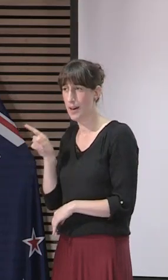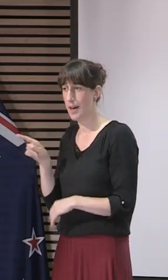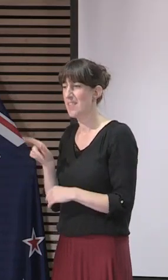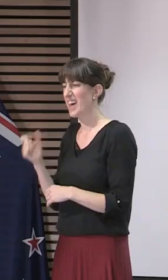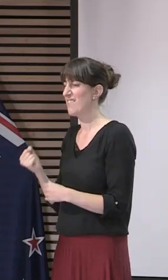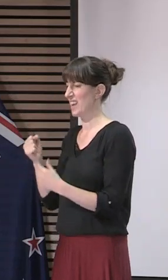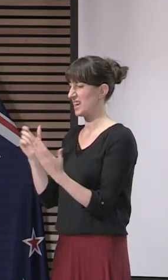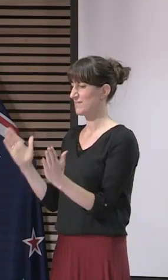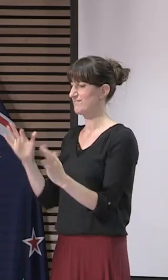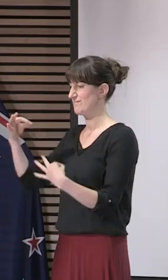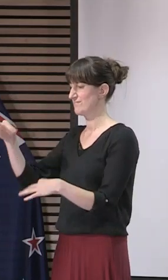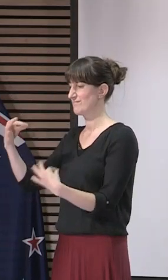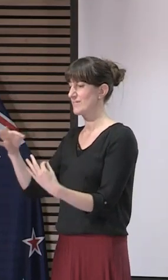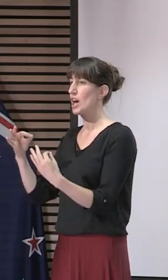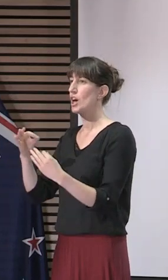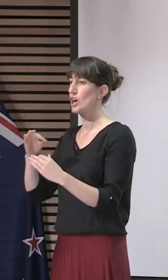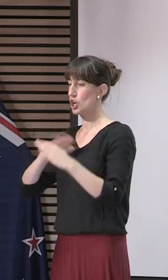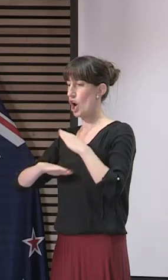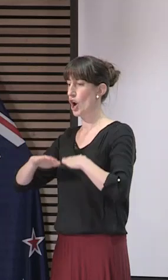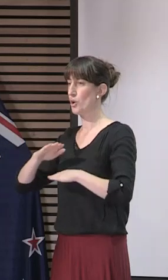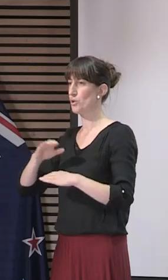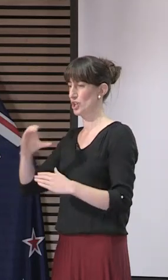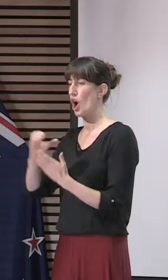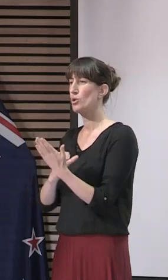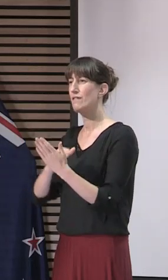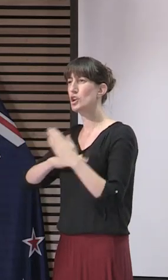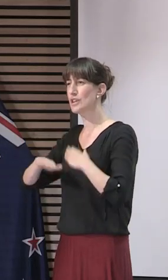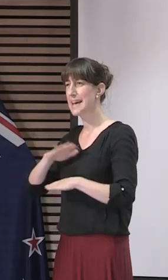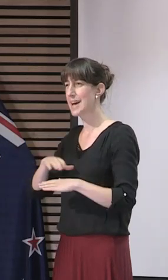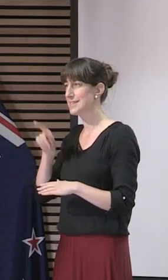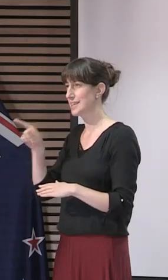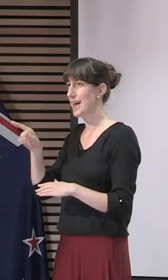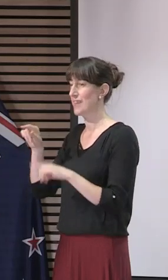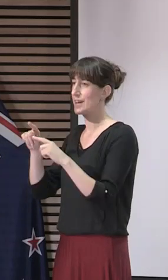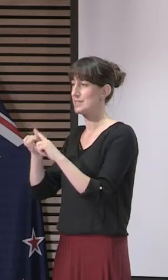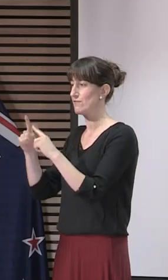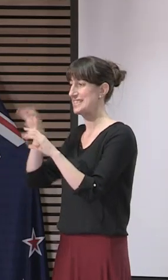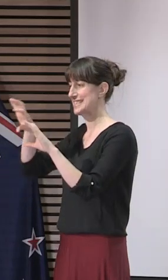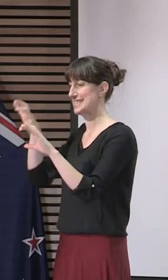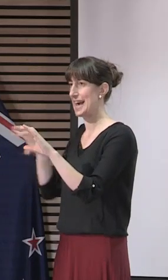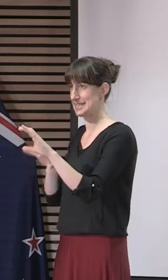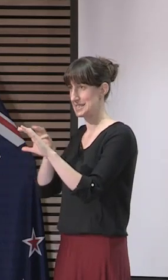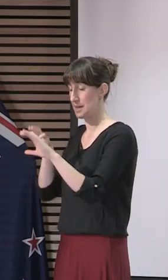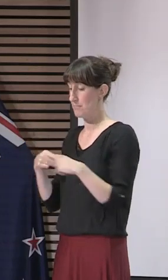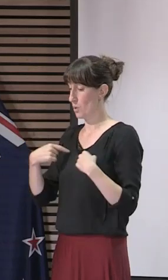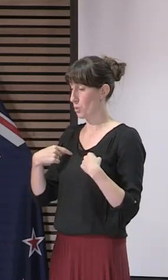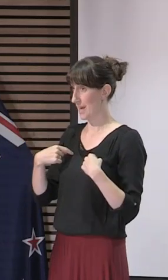mai nga pepa, a, no te mea kua oti nga whakatau whakamutunga me nga mahi kua oti i te Manat. o te Ture, ma taatau tena e kawe. Kei te hiahia au ki te whakaae he mahi kua rite ki Ahitereiria.